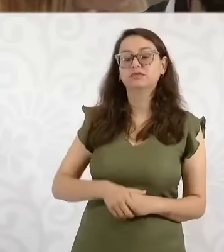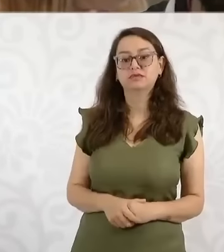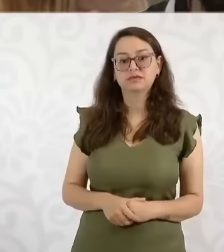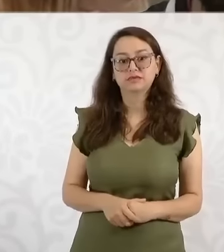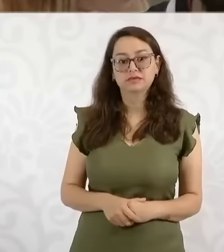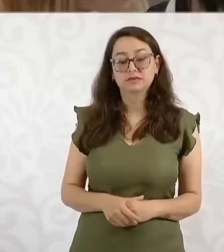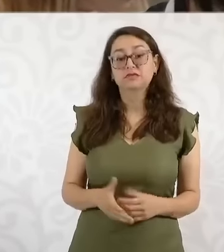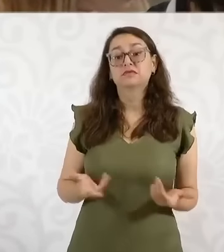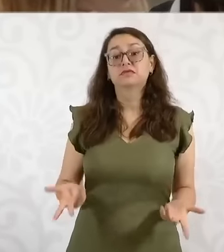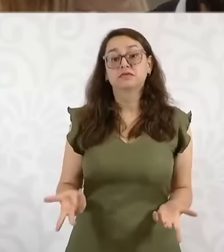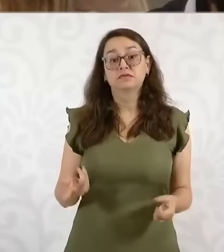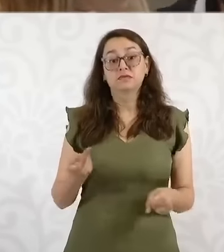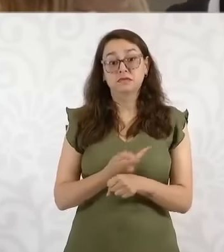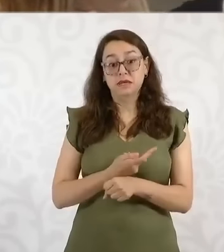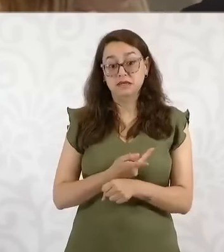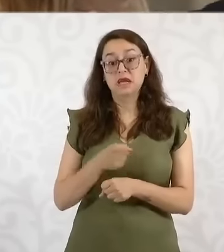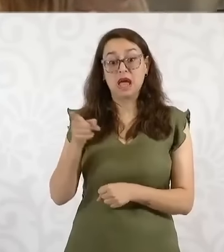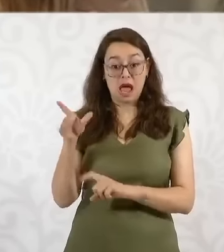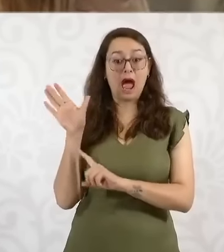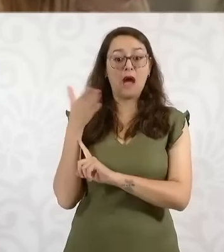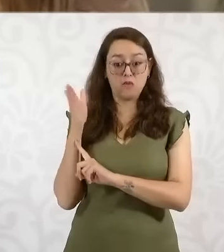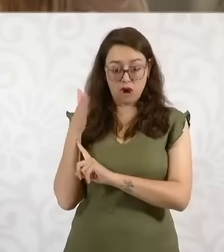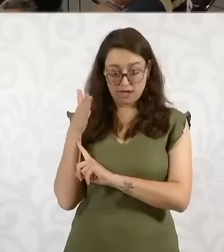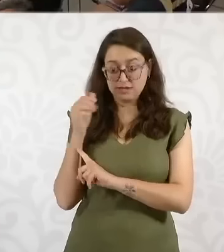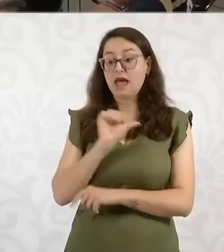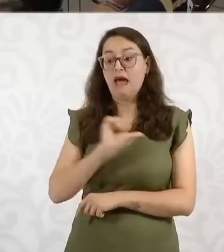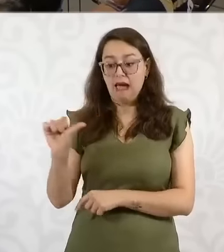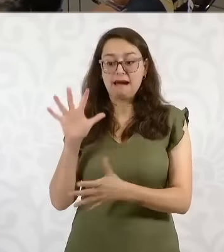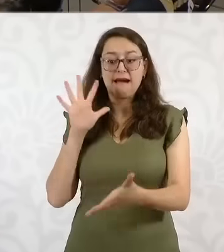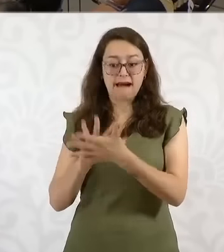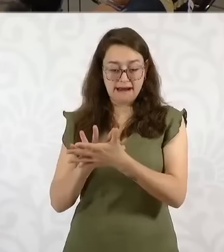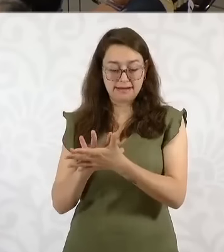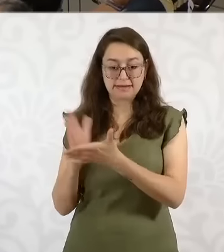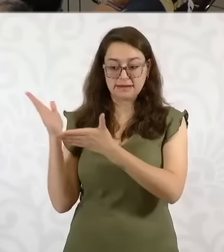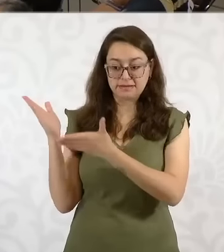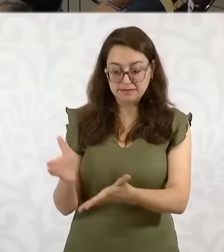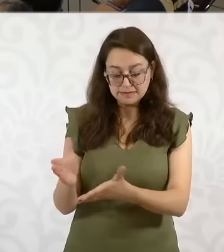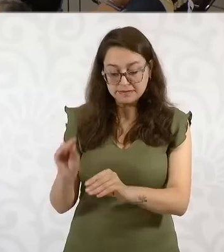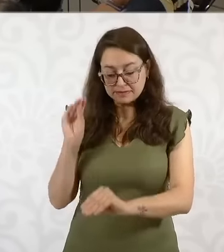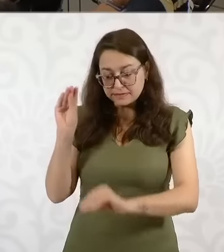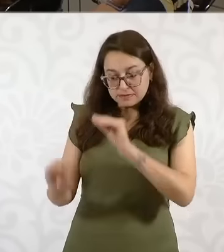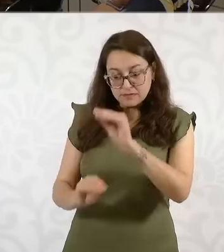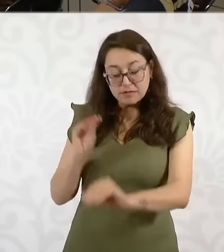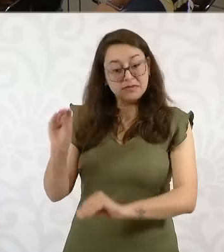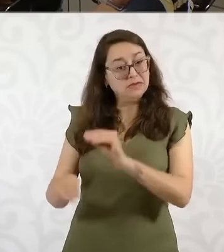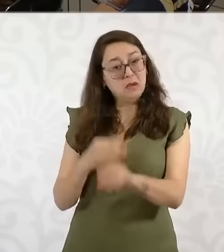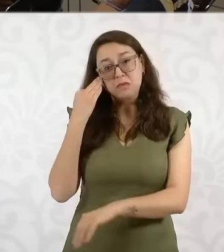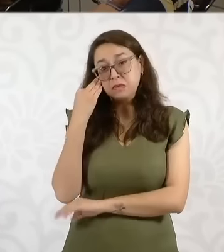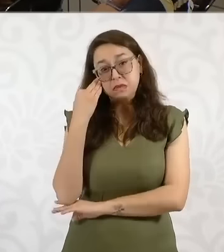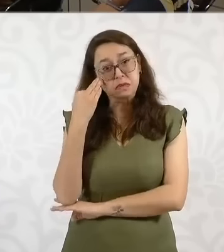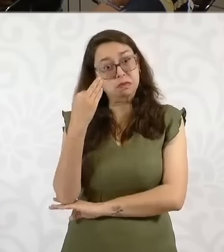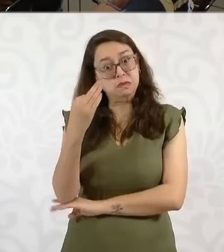que autorizaron que fuera una ambulancia y la hemorragia paró ya hasta la madrugada. Entonces,